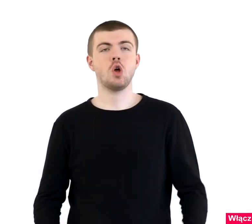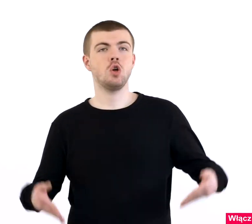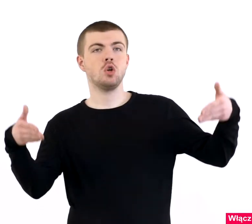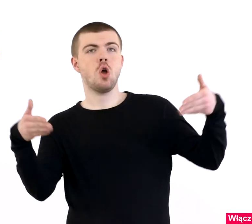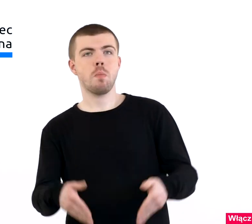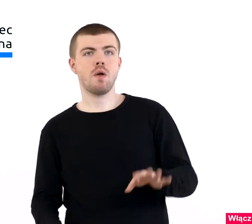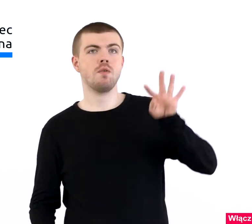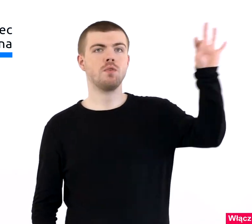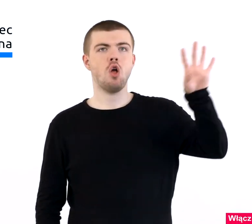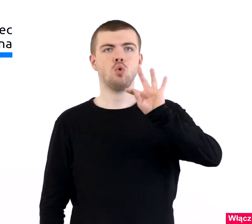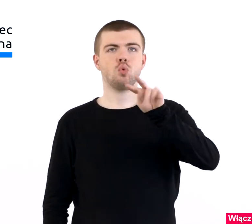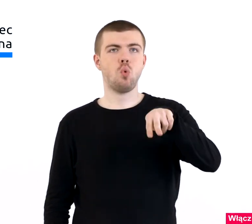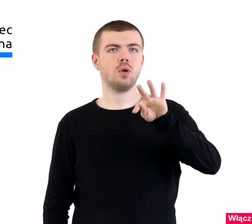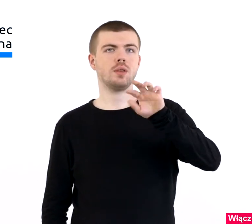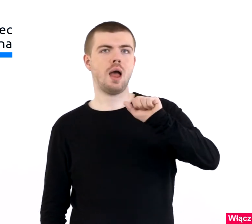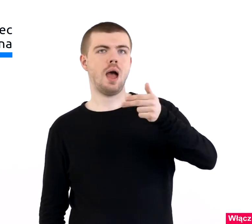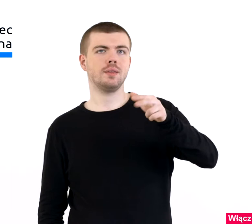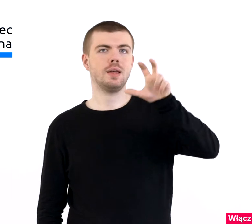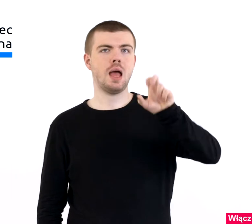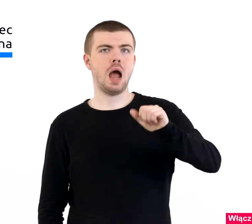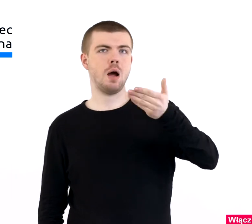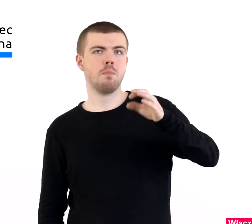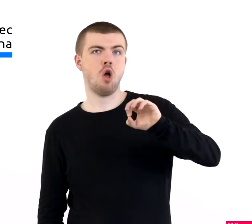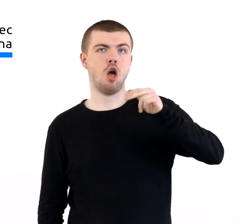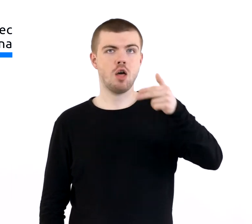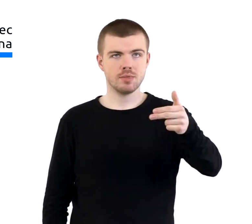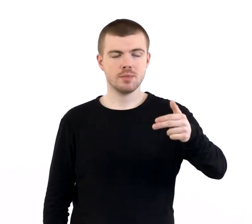Grobowiec Tutanchamona